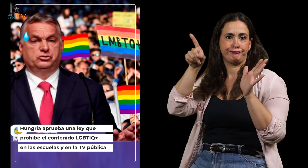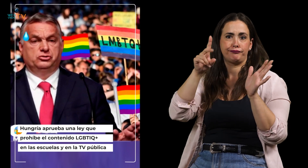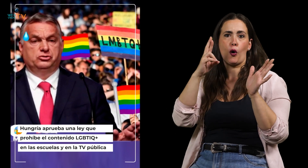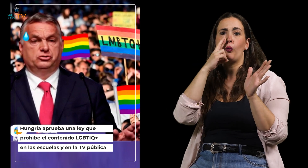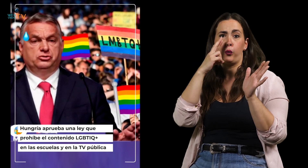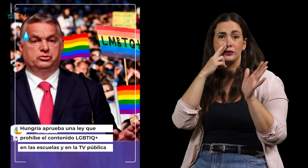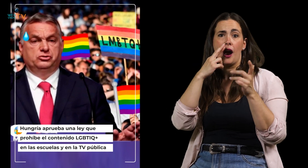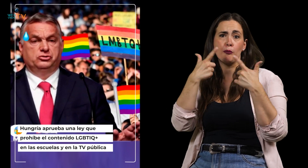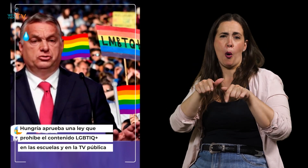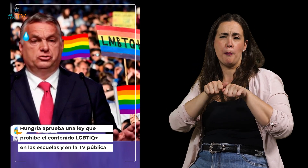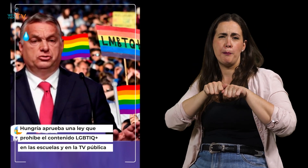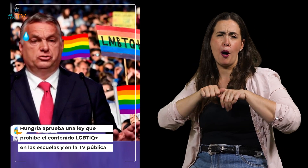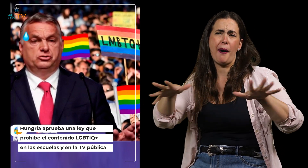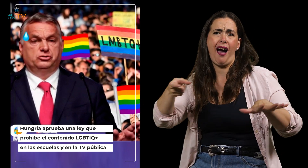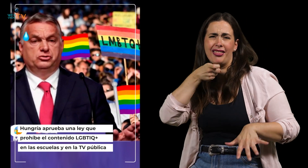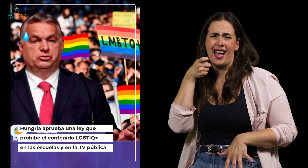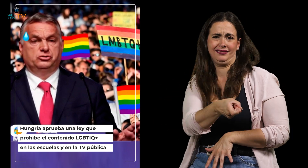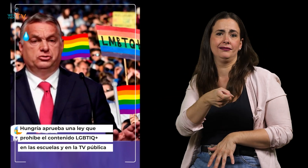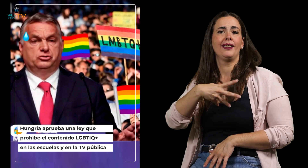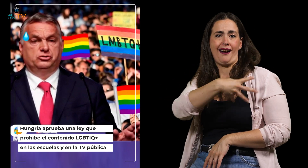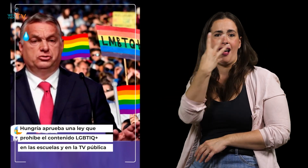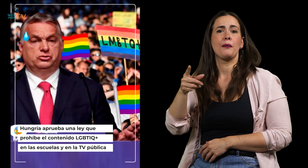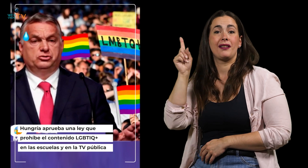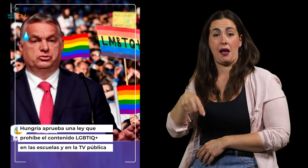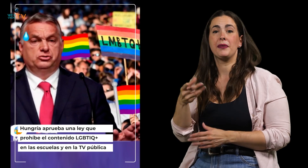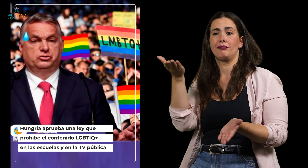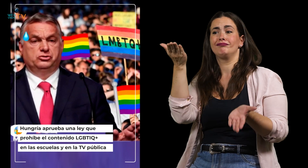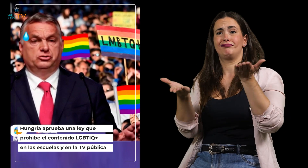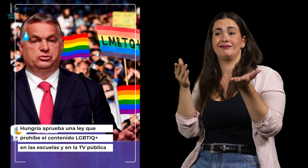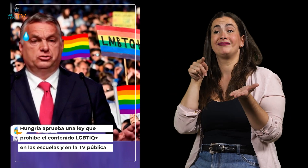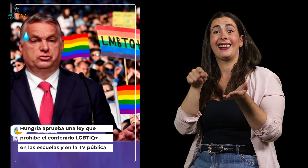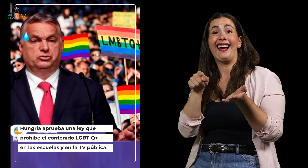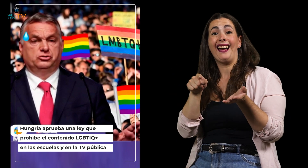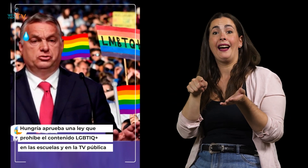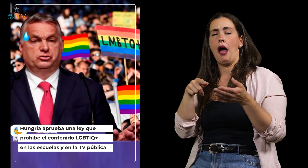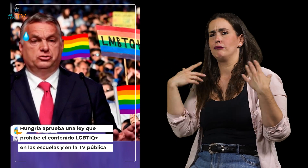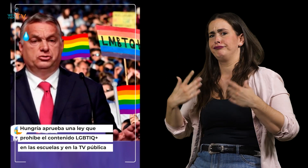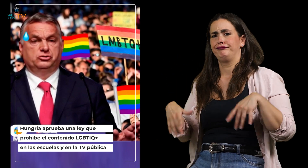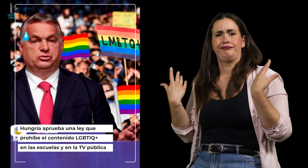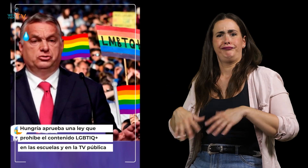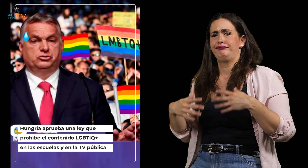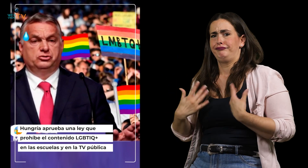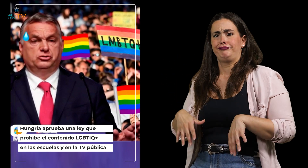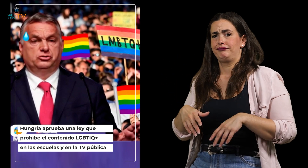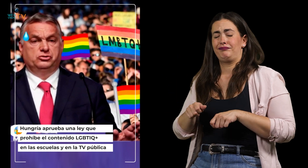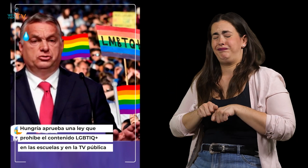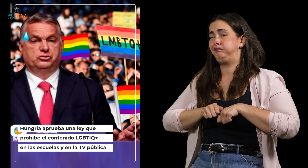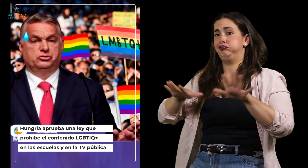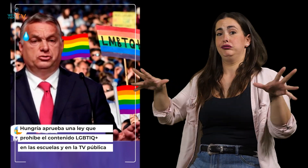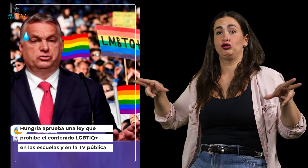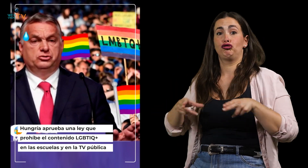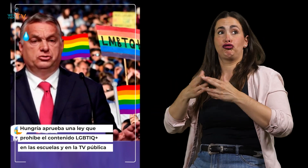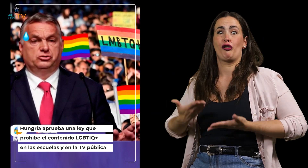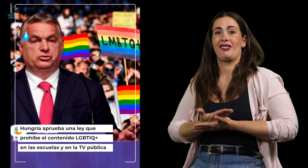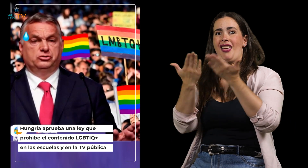con “la infame 'ley de propaganda' rusa” que ha aumentado la hostilidad social